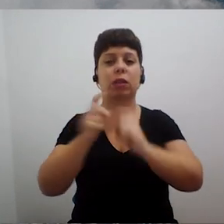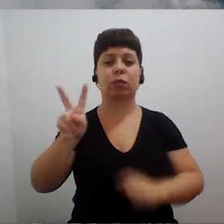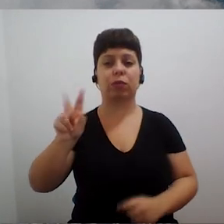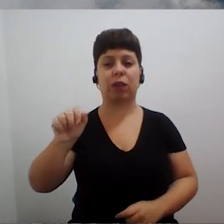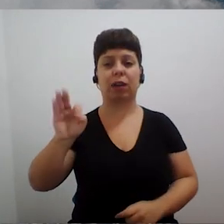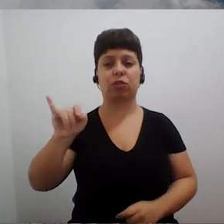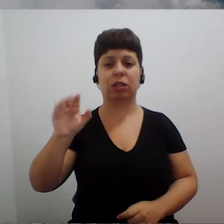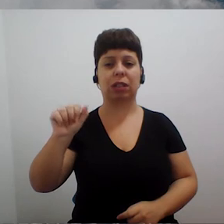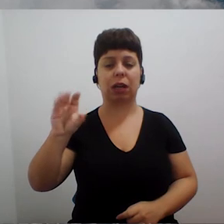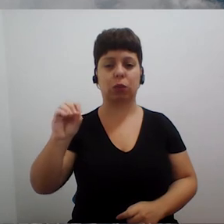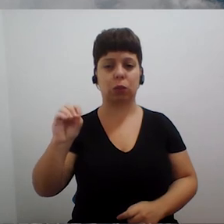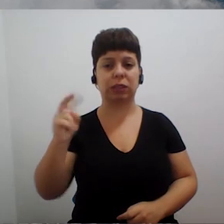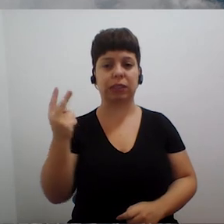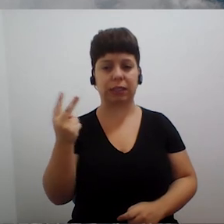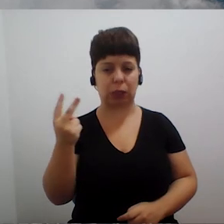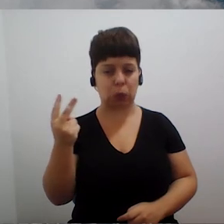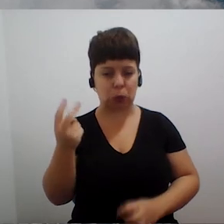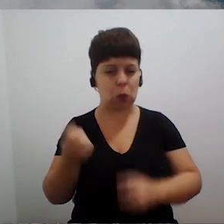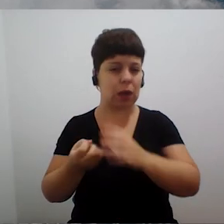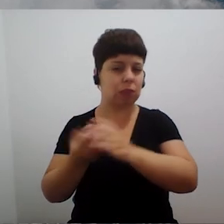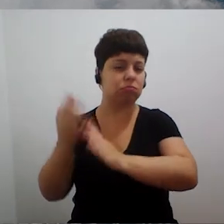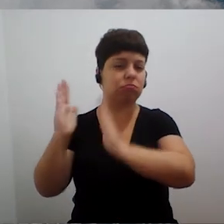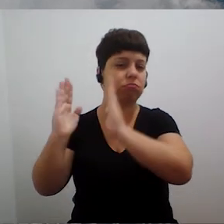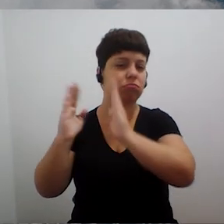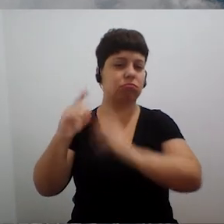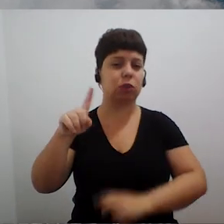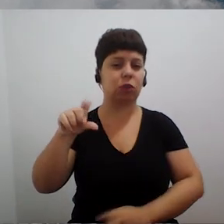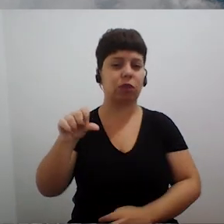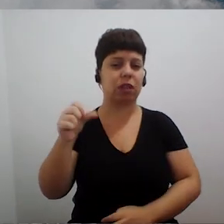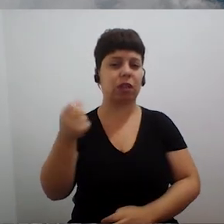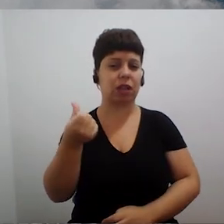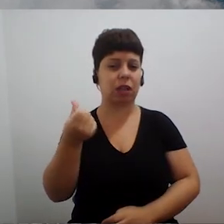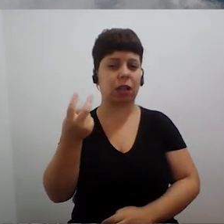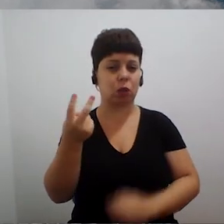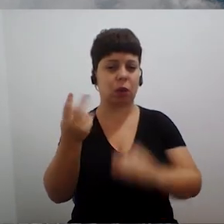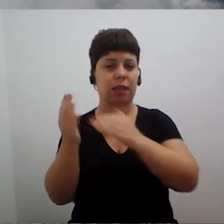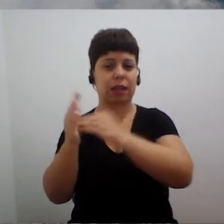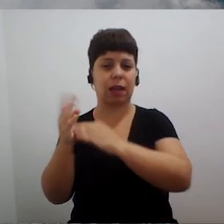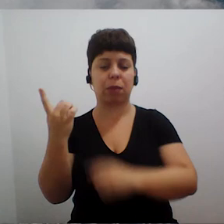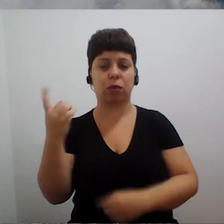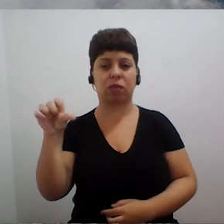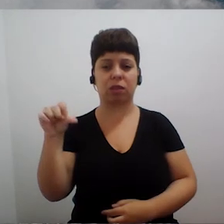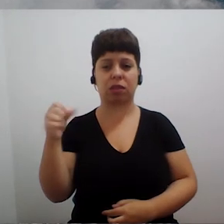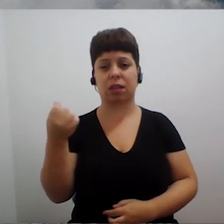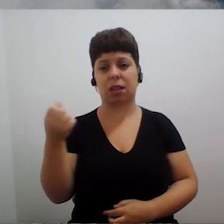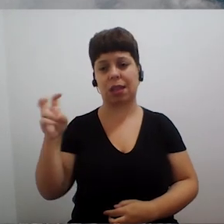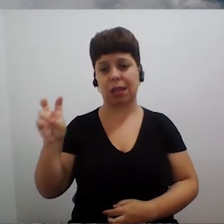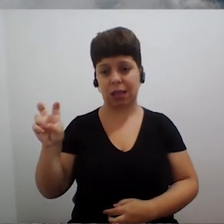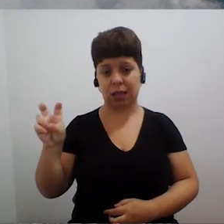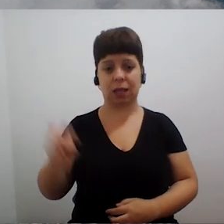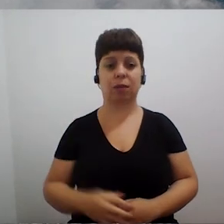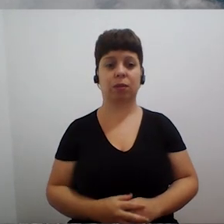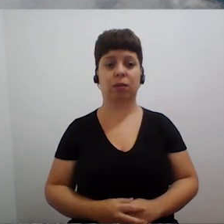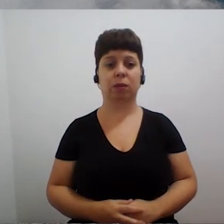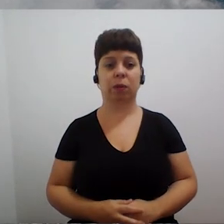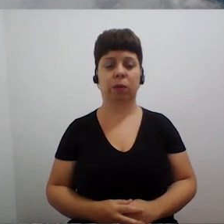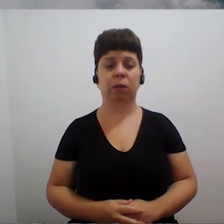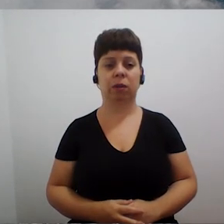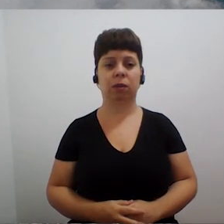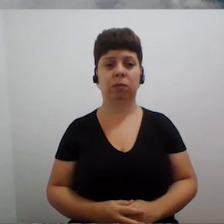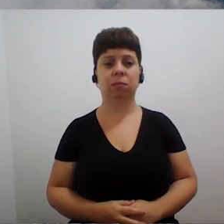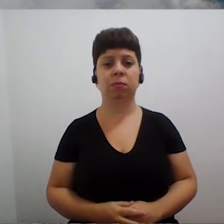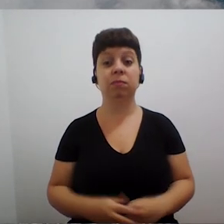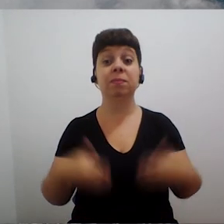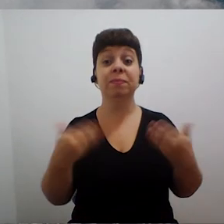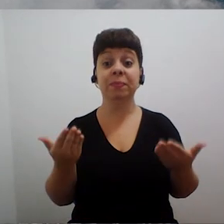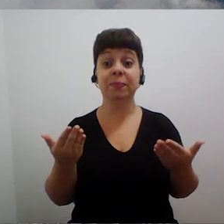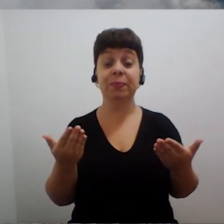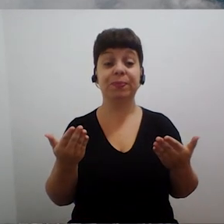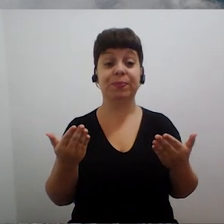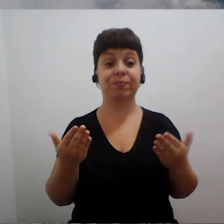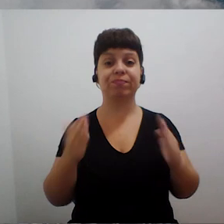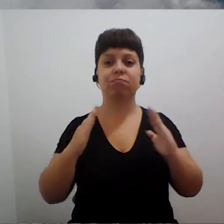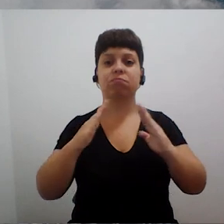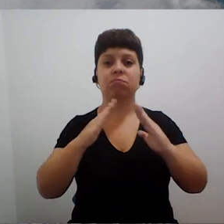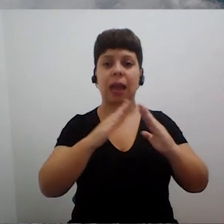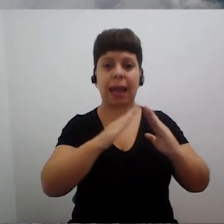realizado de 1962 a 1965, então a igreja passa a integrar e a fazer parte